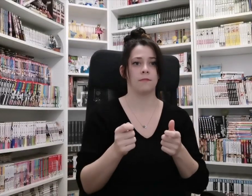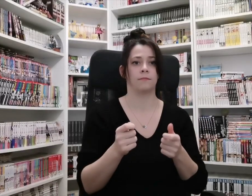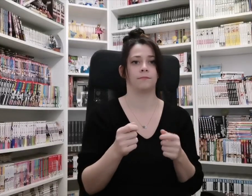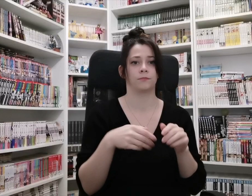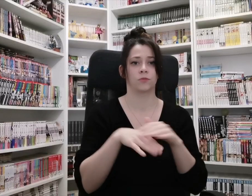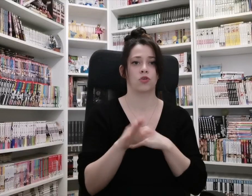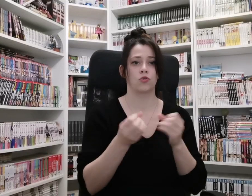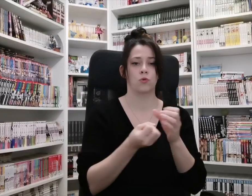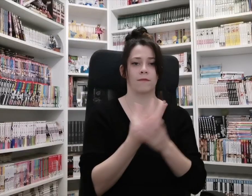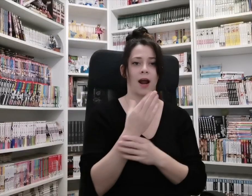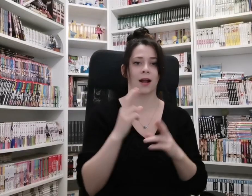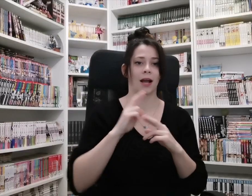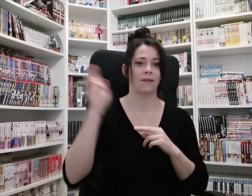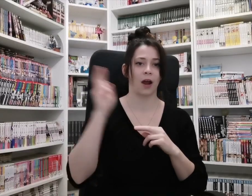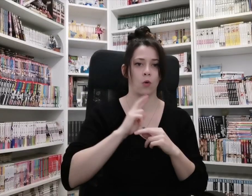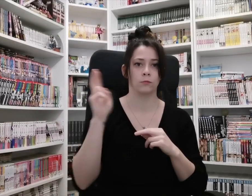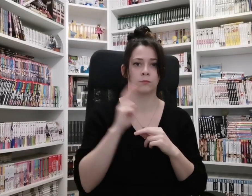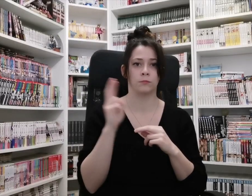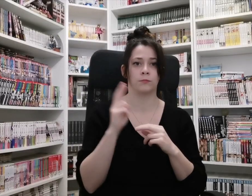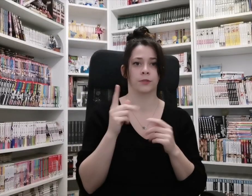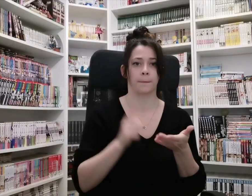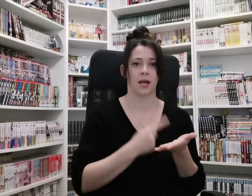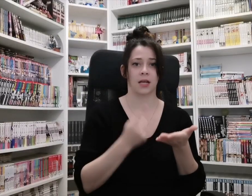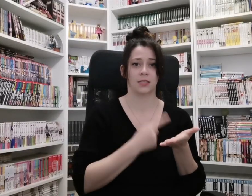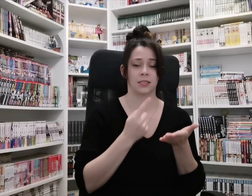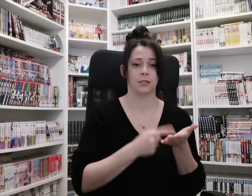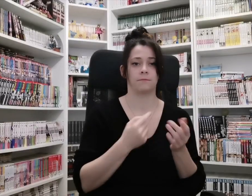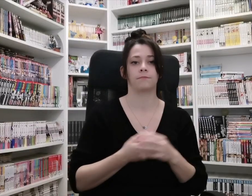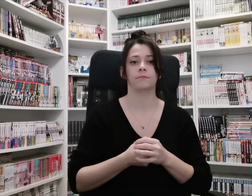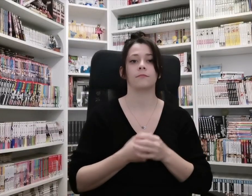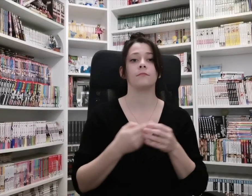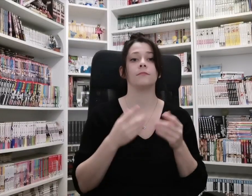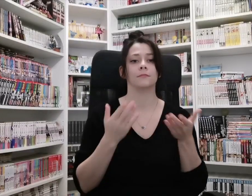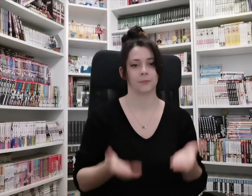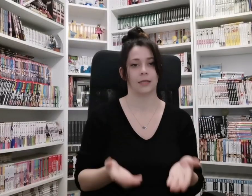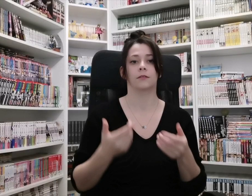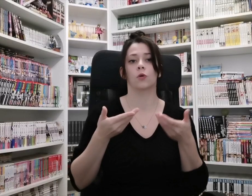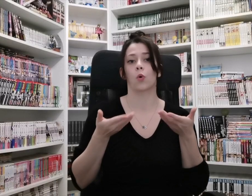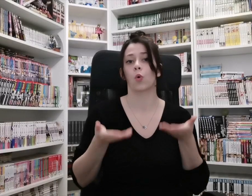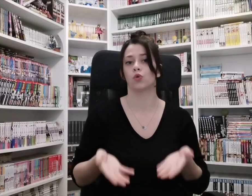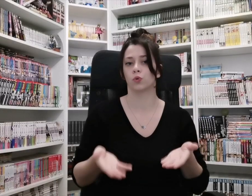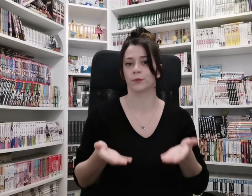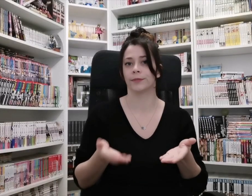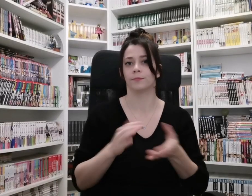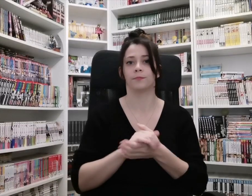comme une nouvelle référence du magazine. Et aujourd'hui…